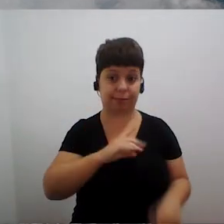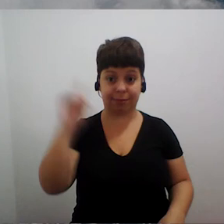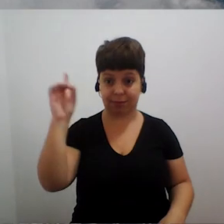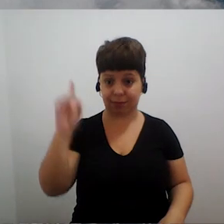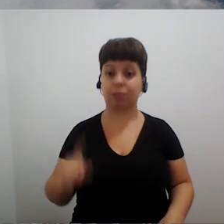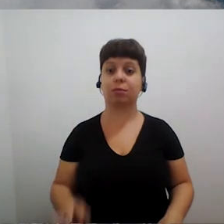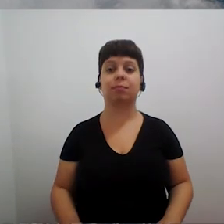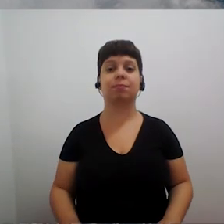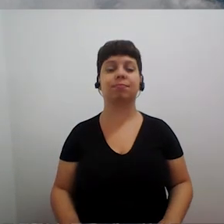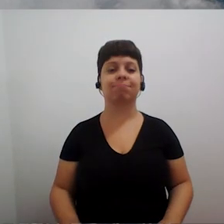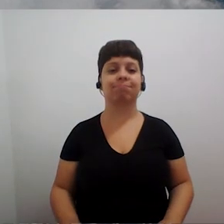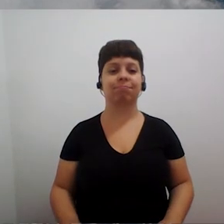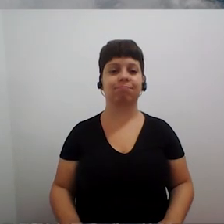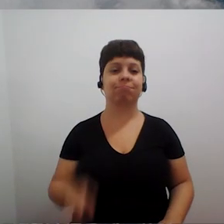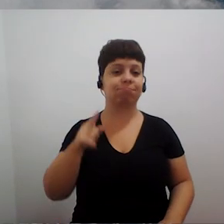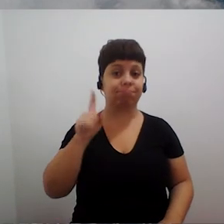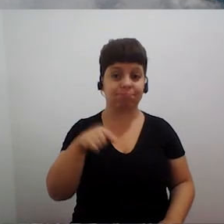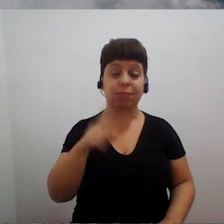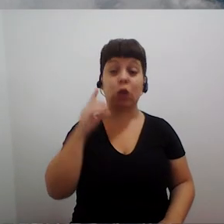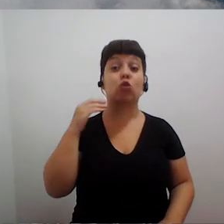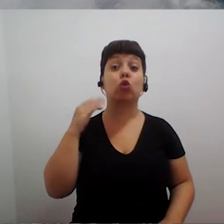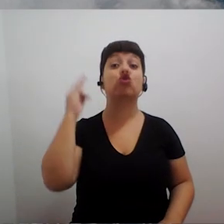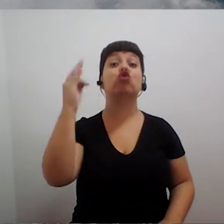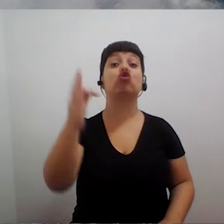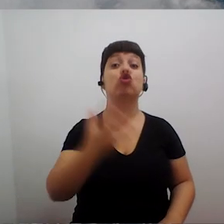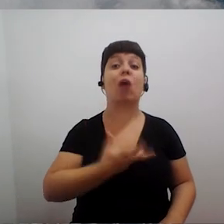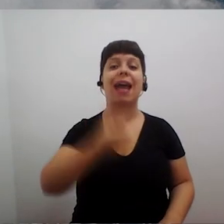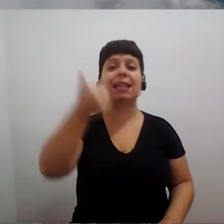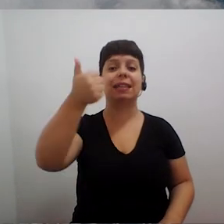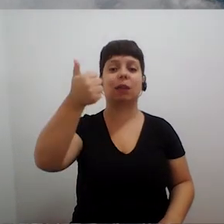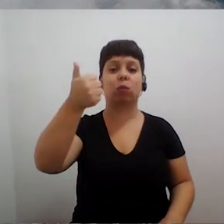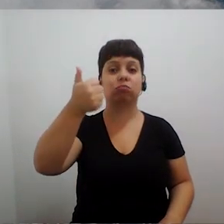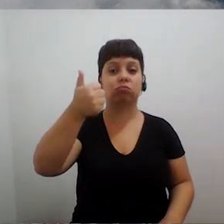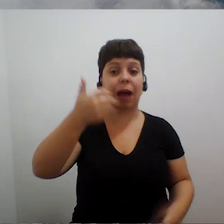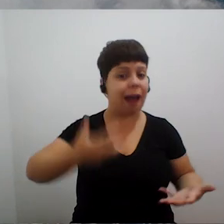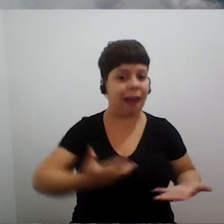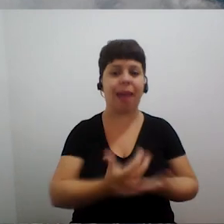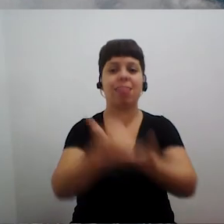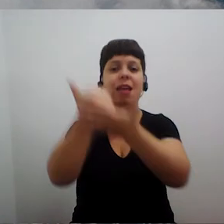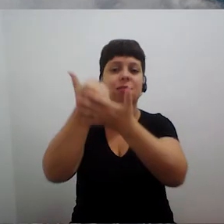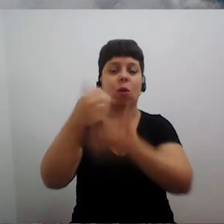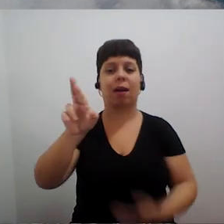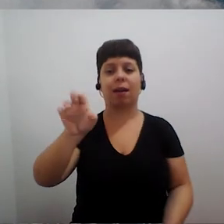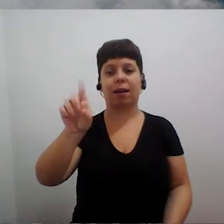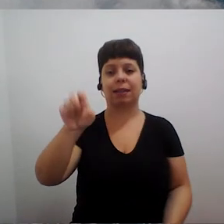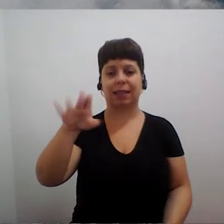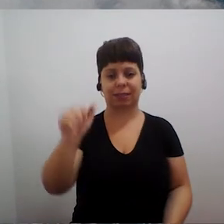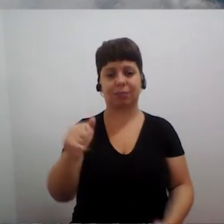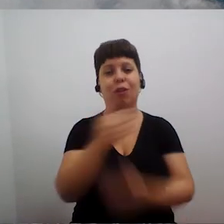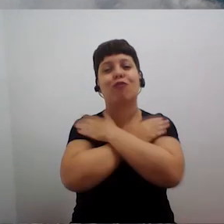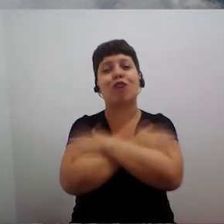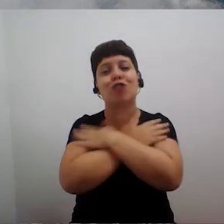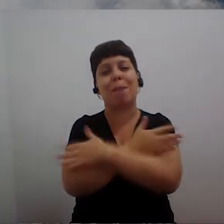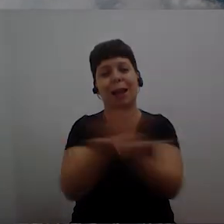destino é um destino de redenção e que nós fazemos parte dessa redenção. Um forte abraço para todos.